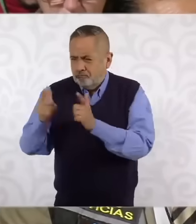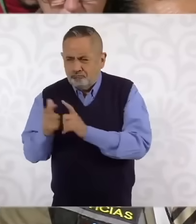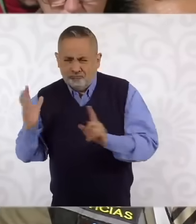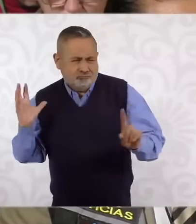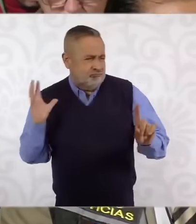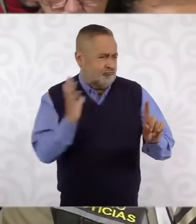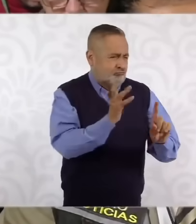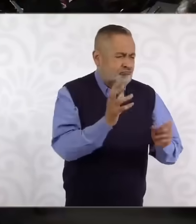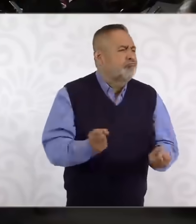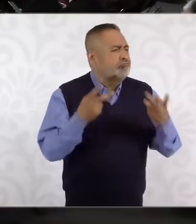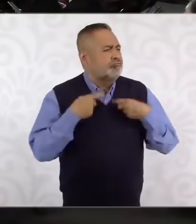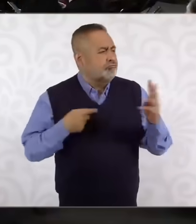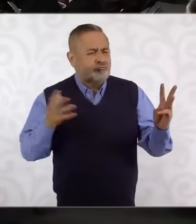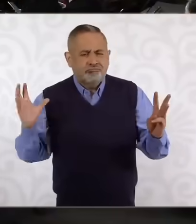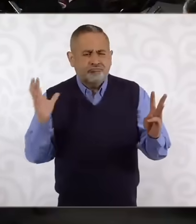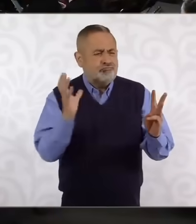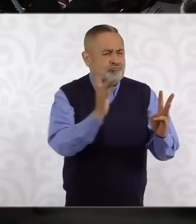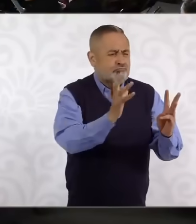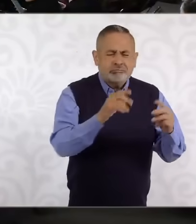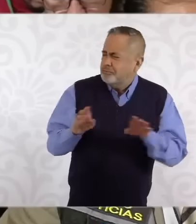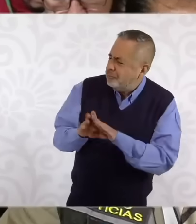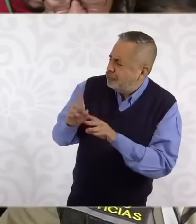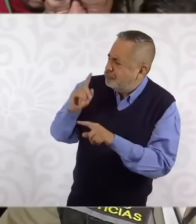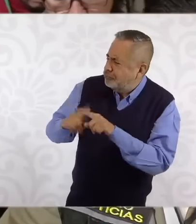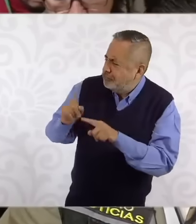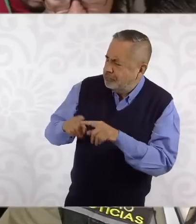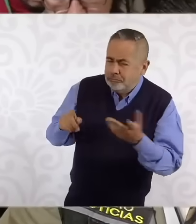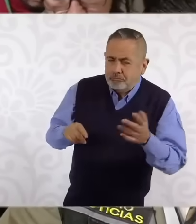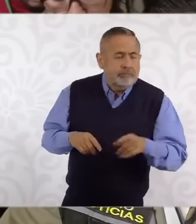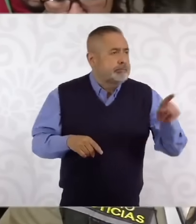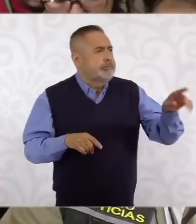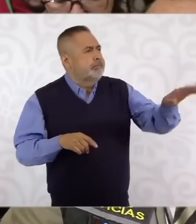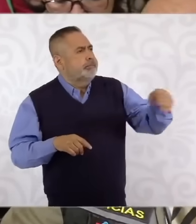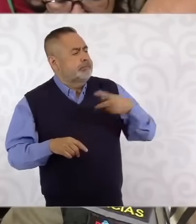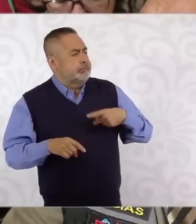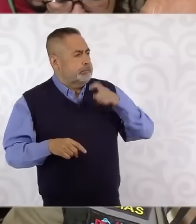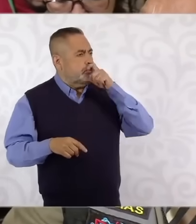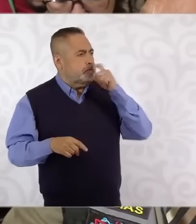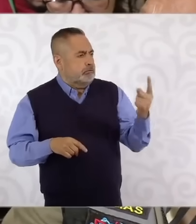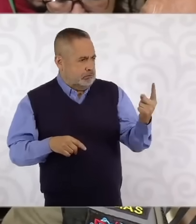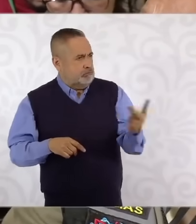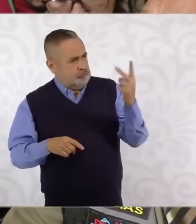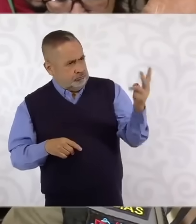personas eran los que iban con quién? Detrás de de este personaje y sus dos escoltas. ¿Cuántos